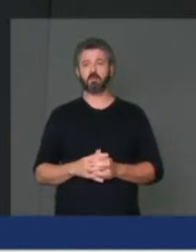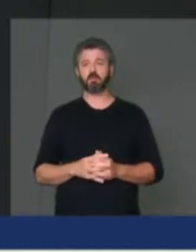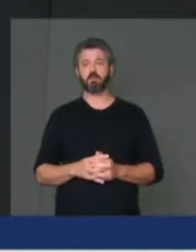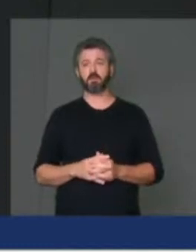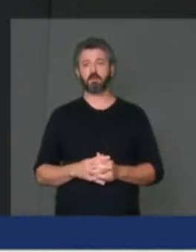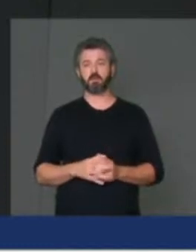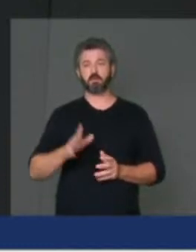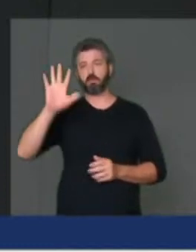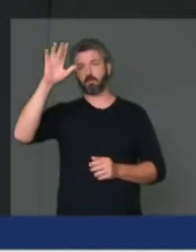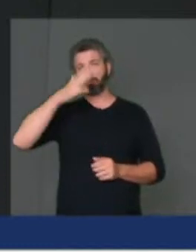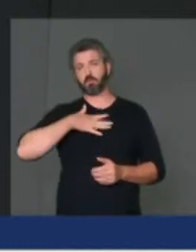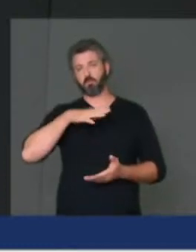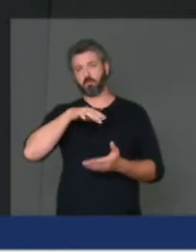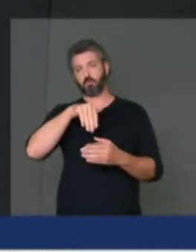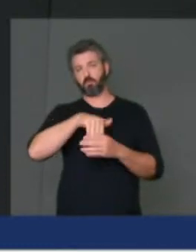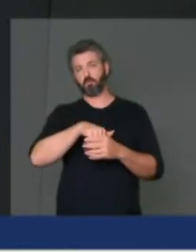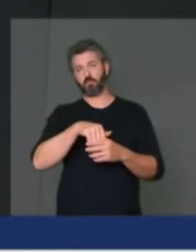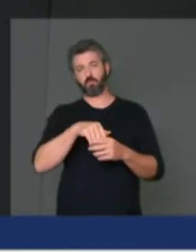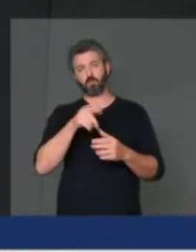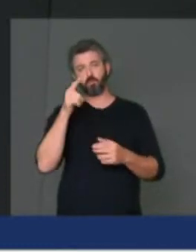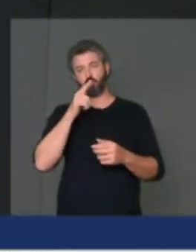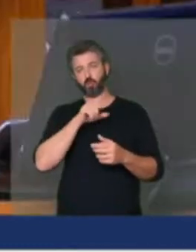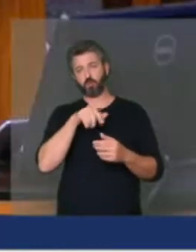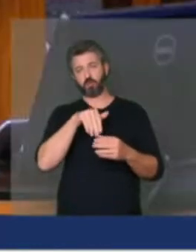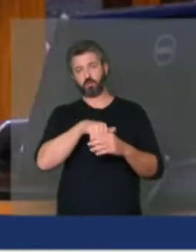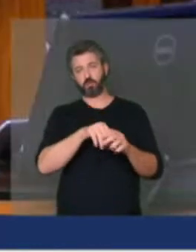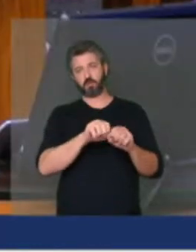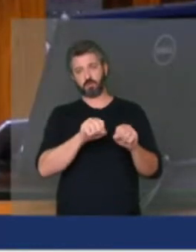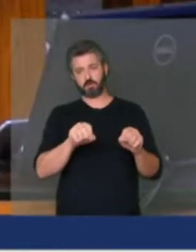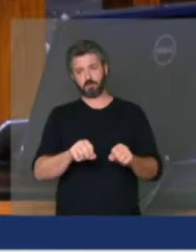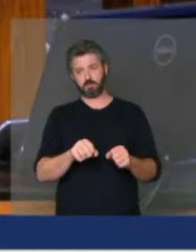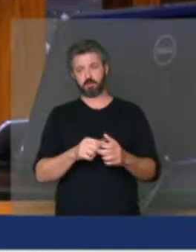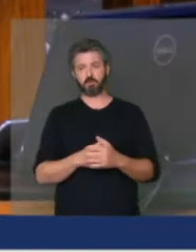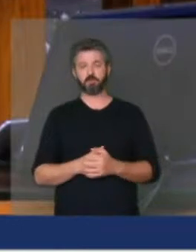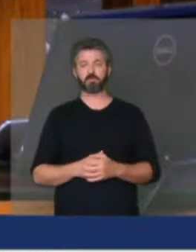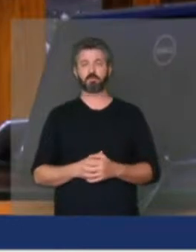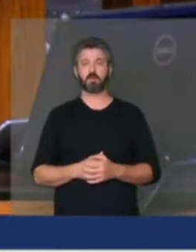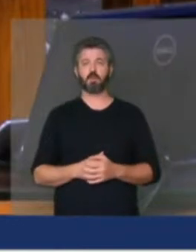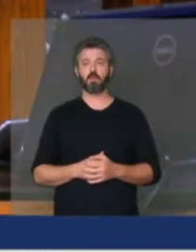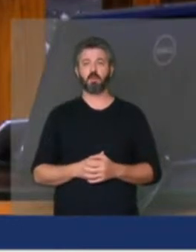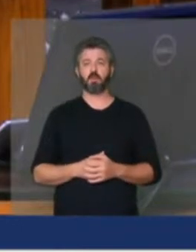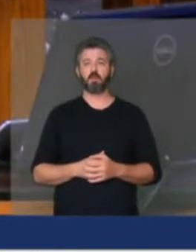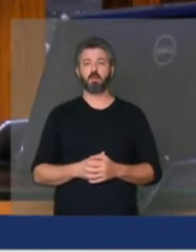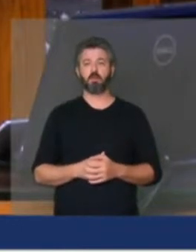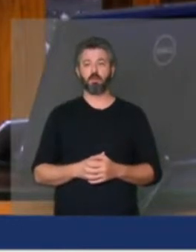BEM, DEPUTADA. PARA OFERECER PARECER AO PROJETO PELAS COMISSÕES DE DEFESA DOS DIREITOS DA MULHER, SEGURIDADE SOCIAL E FAMÍLIA, TRABALHO DA ADMINISTRAÇÃO E DE SERVIÇO